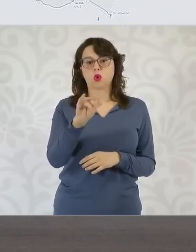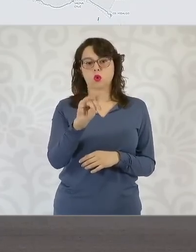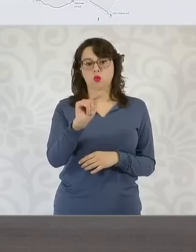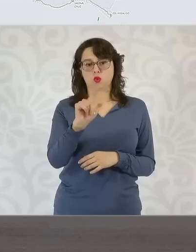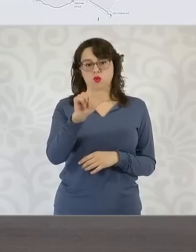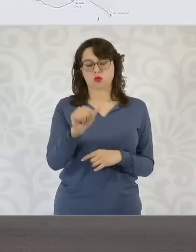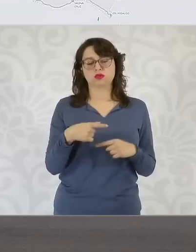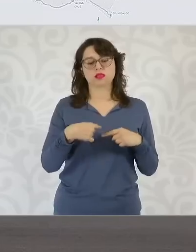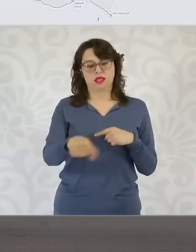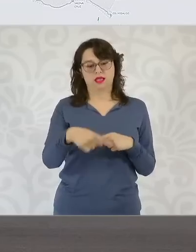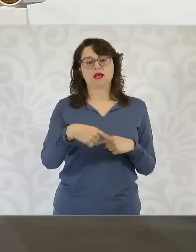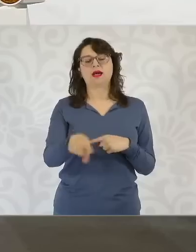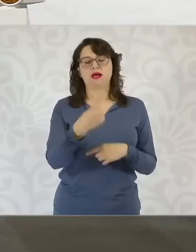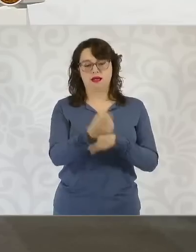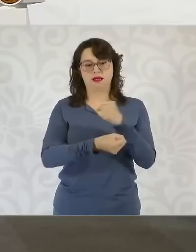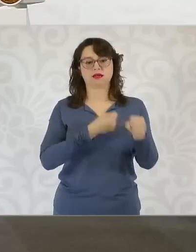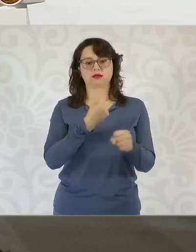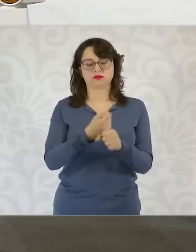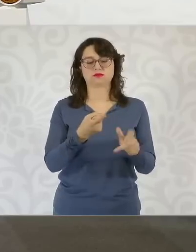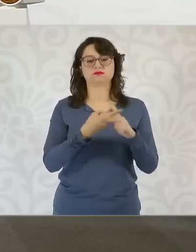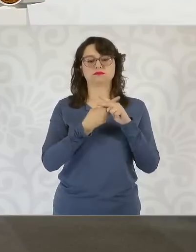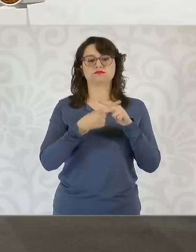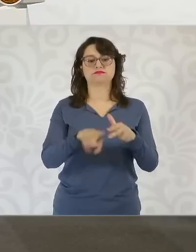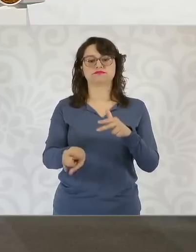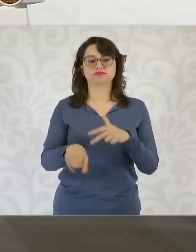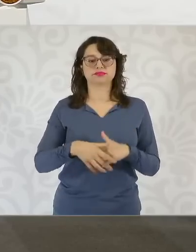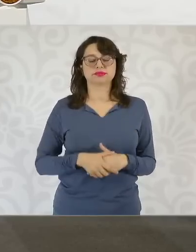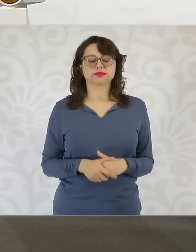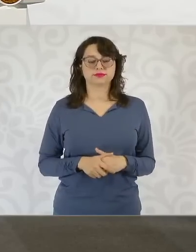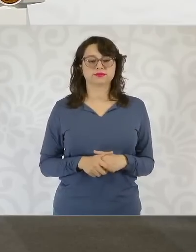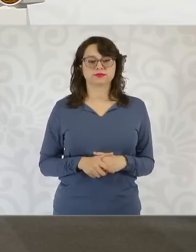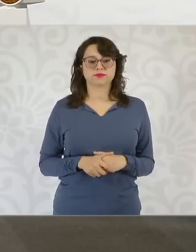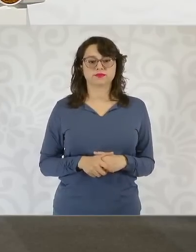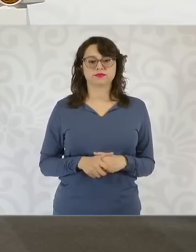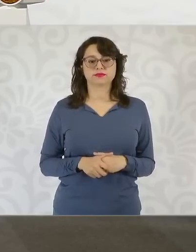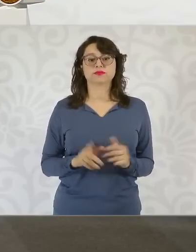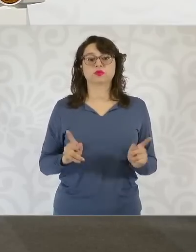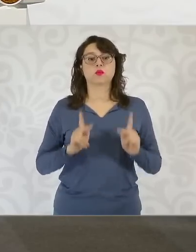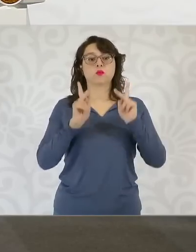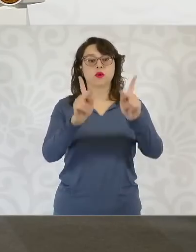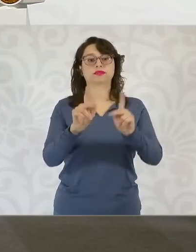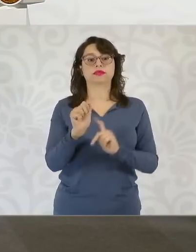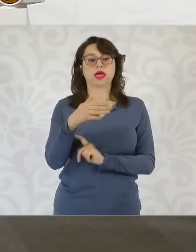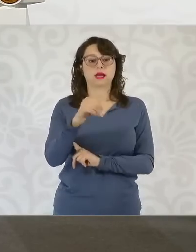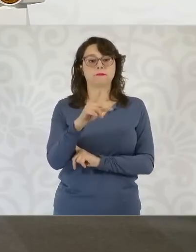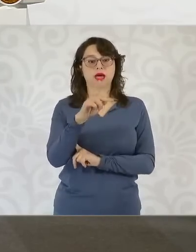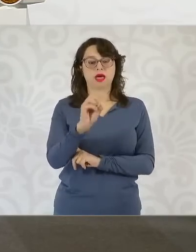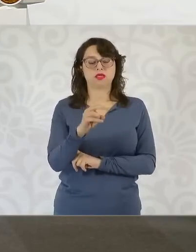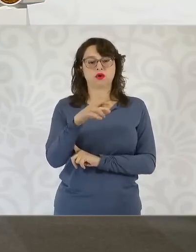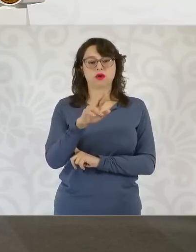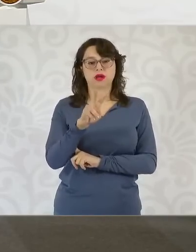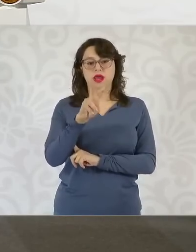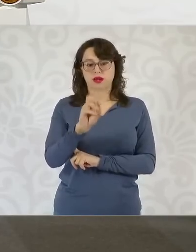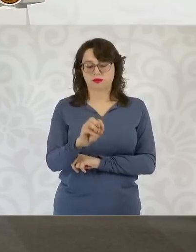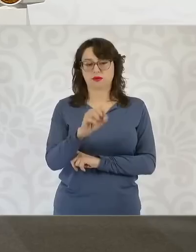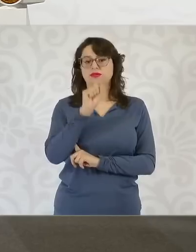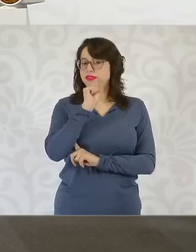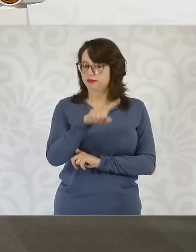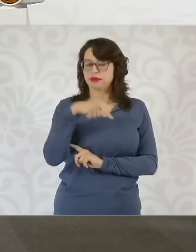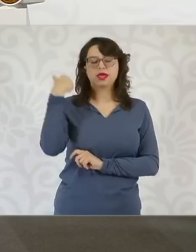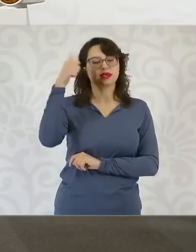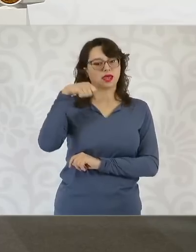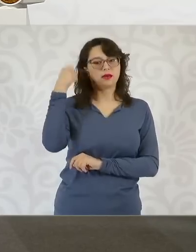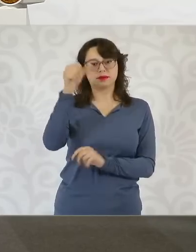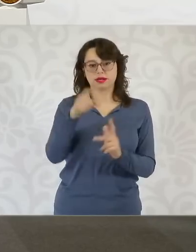como mencioné hace unos momentos el puente Amado Nervo también inicia ahora en abril este tiene 2